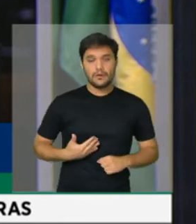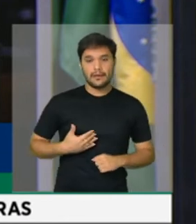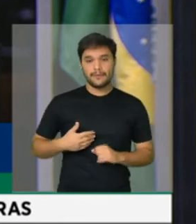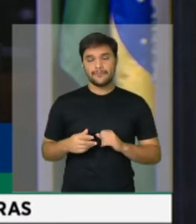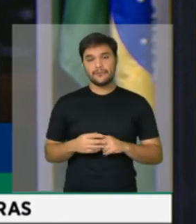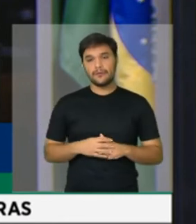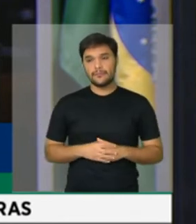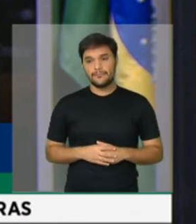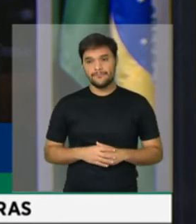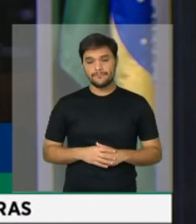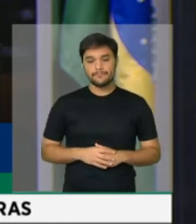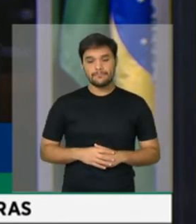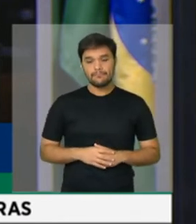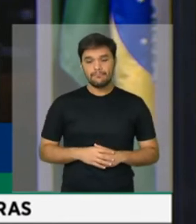EXECUTIVO INCORPORE AS INDÚSTRIAS NUCLEARES DO